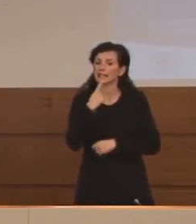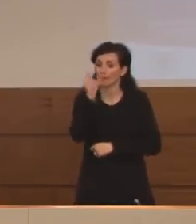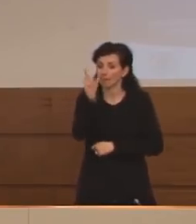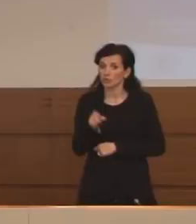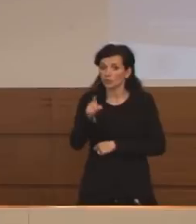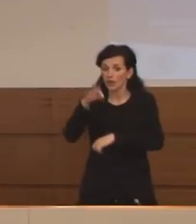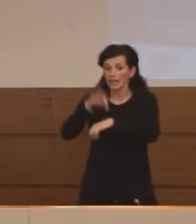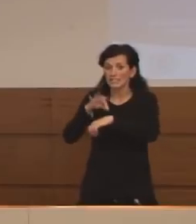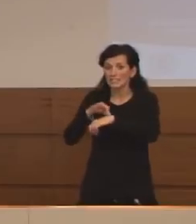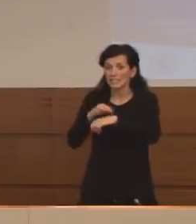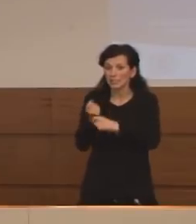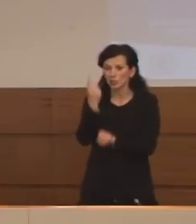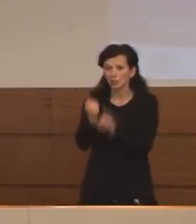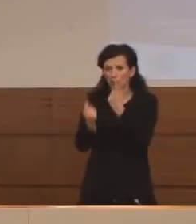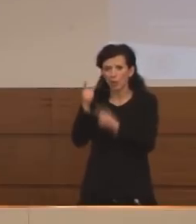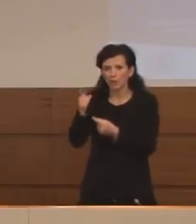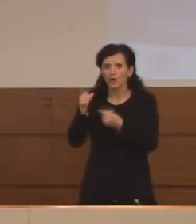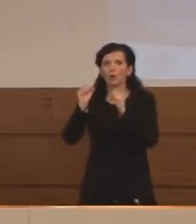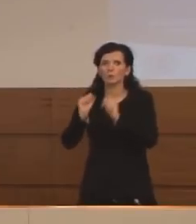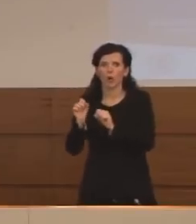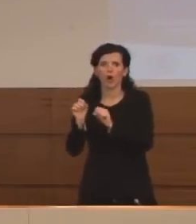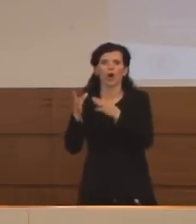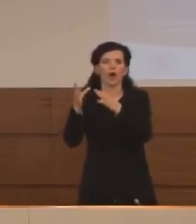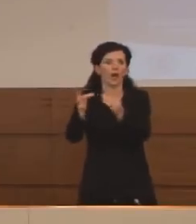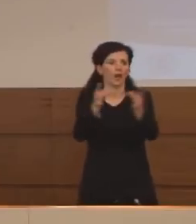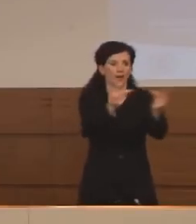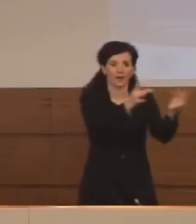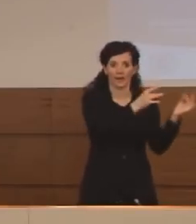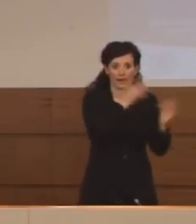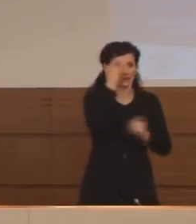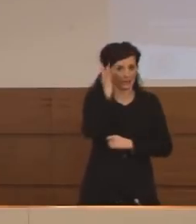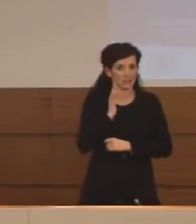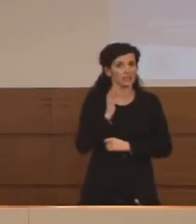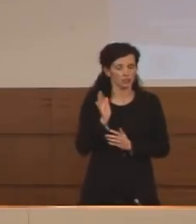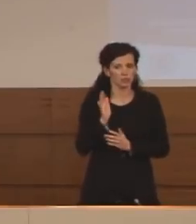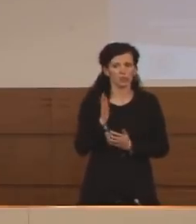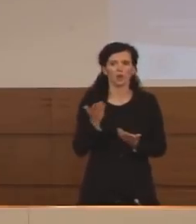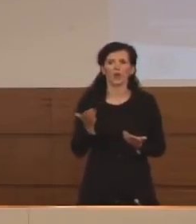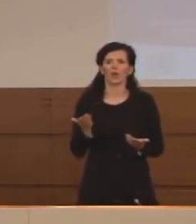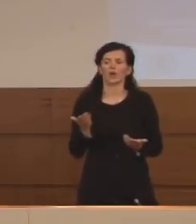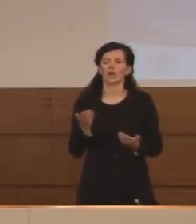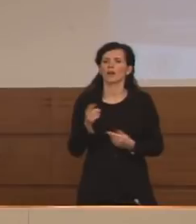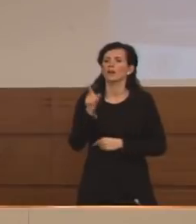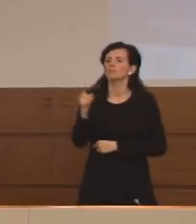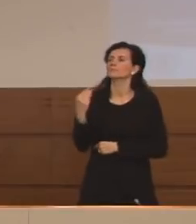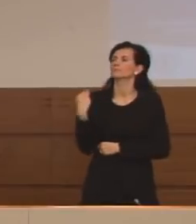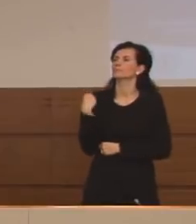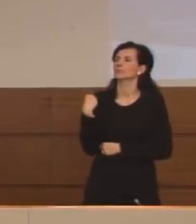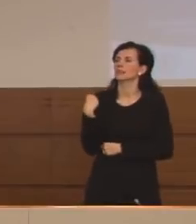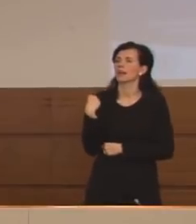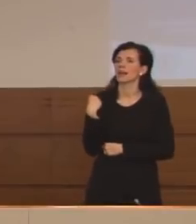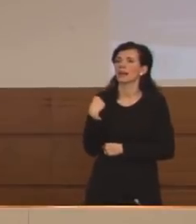e che potrebero essere infette, per non contagiare gli altri." Se mi chiede un opinione circa l'uso delle mascherine